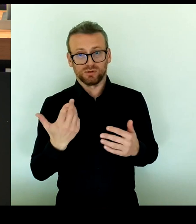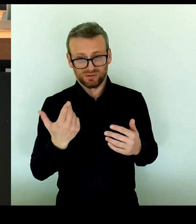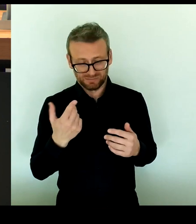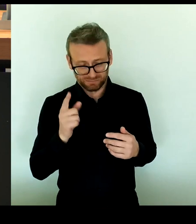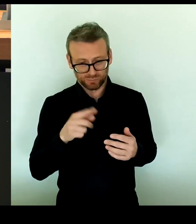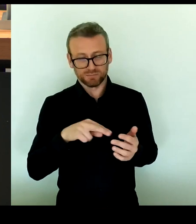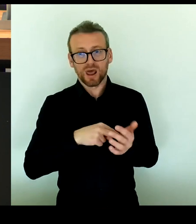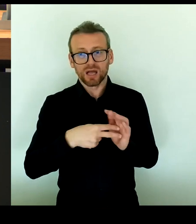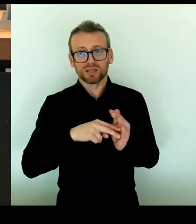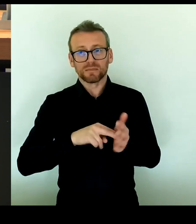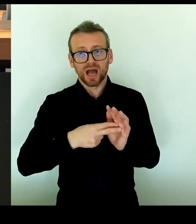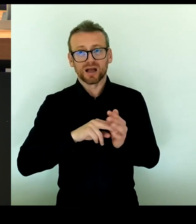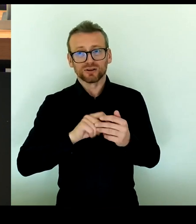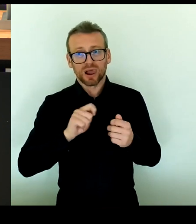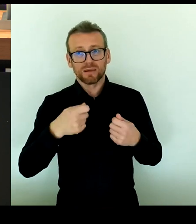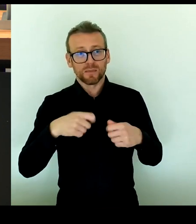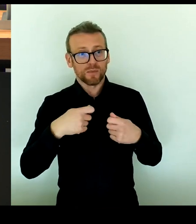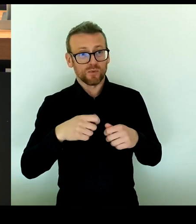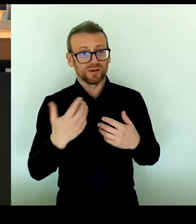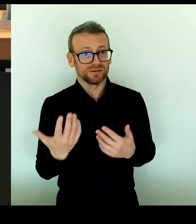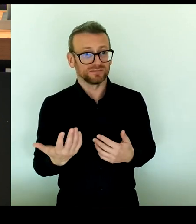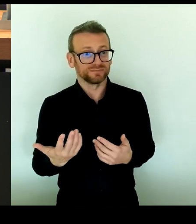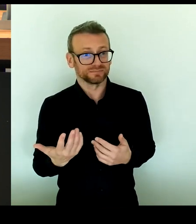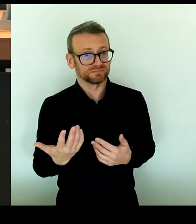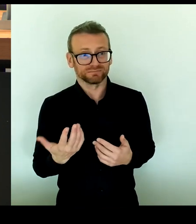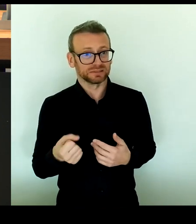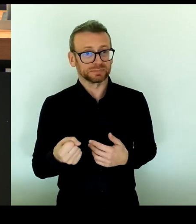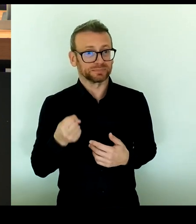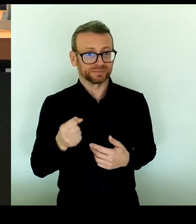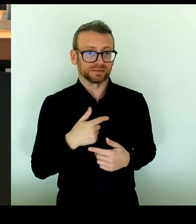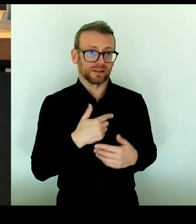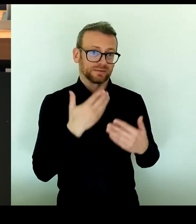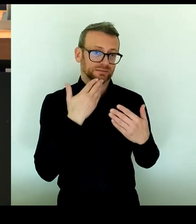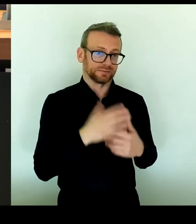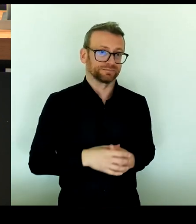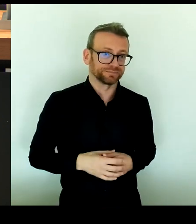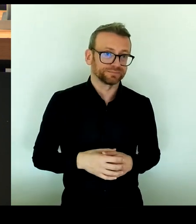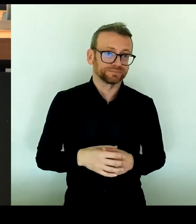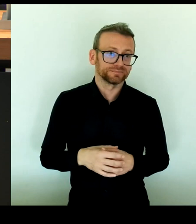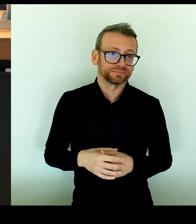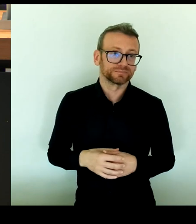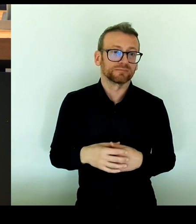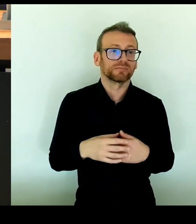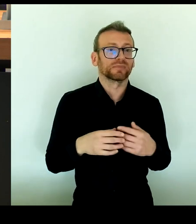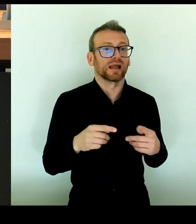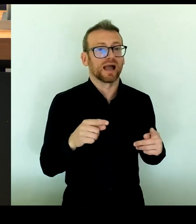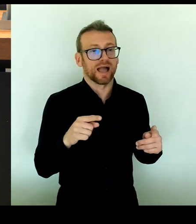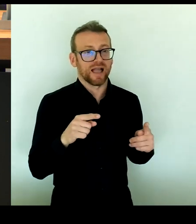des Wohnungsneubaus, Datum 2018. Dort steht alles drin von der damaligen Senatoren